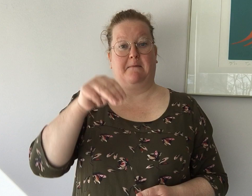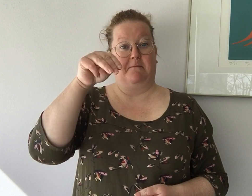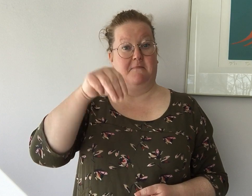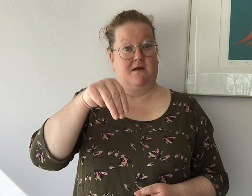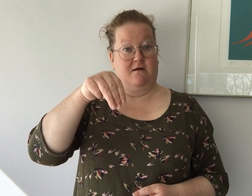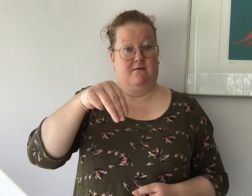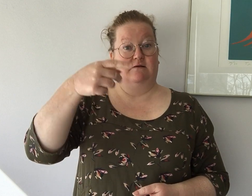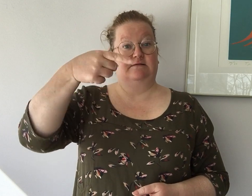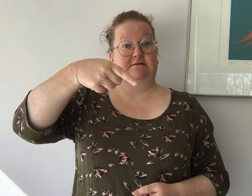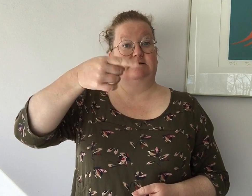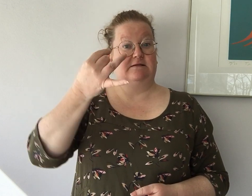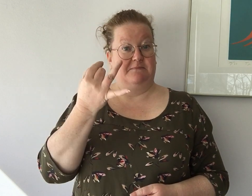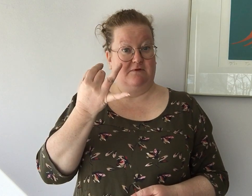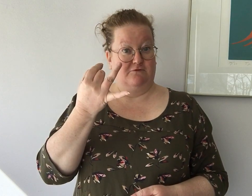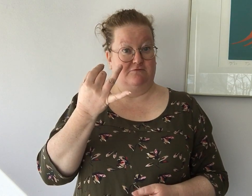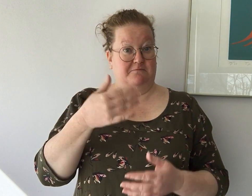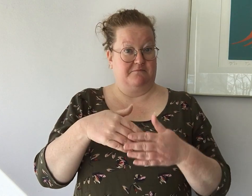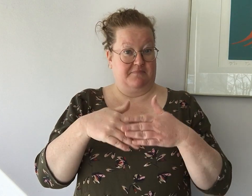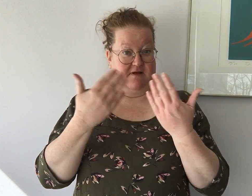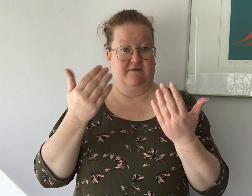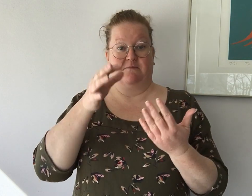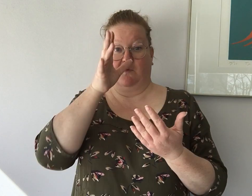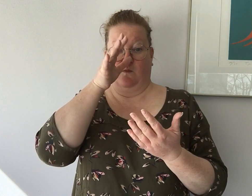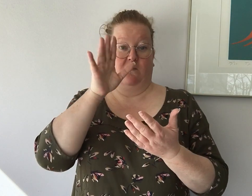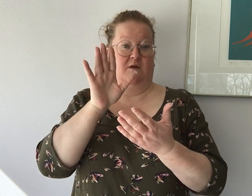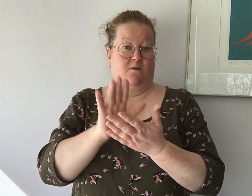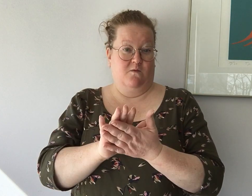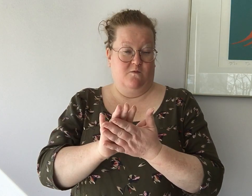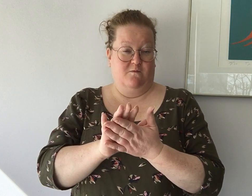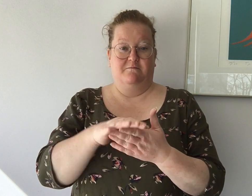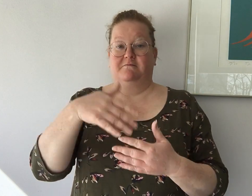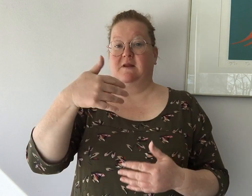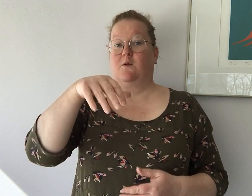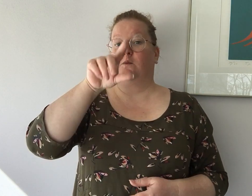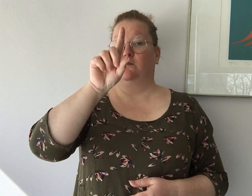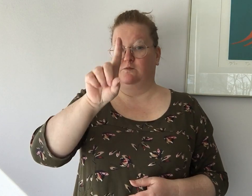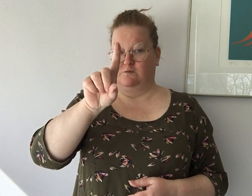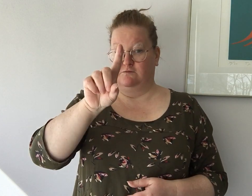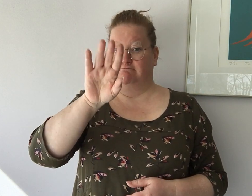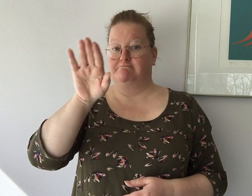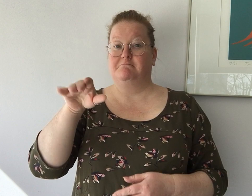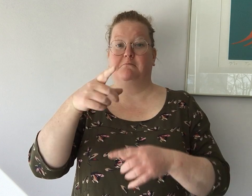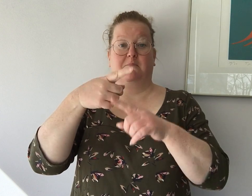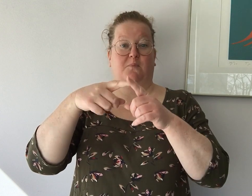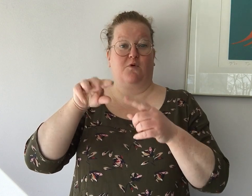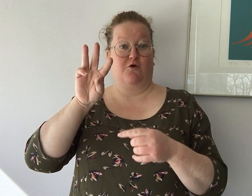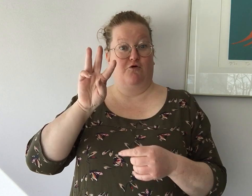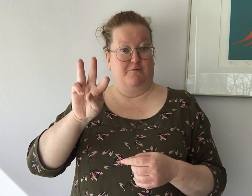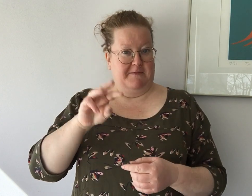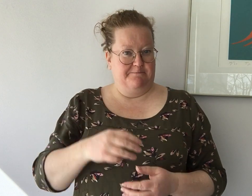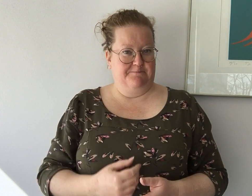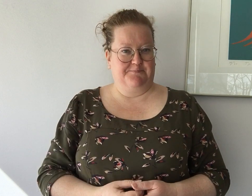Tapaaminen on maanantaina 17. huhtikuuta klo 13.00-14.30.